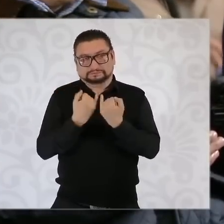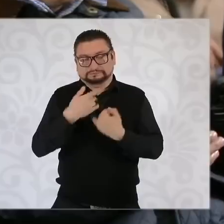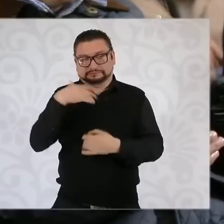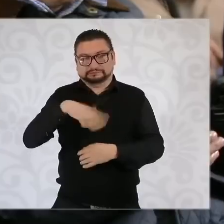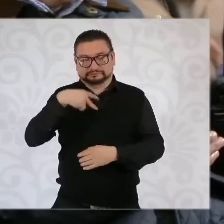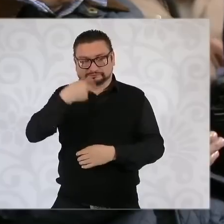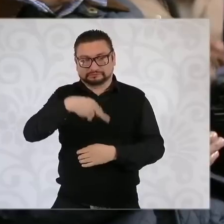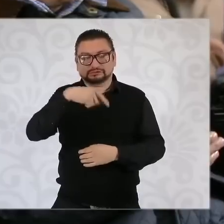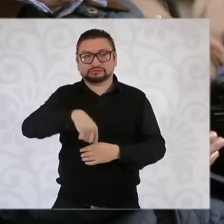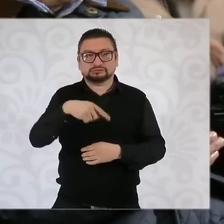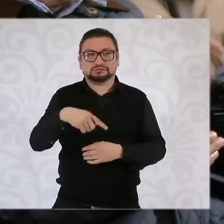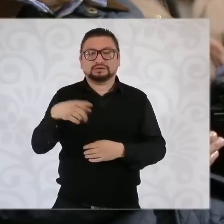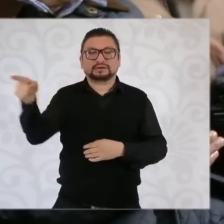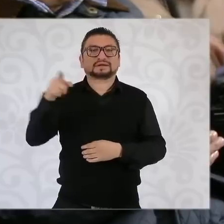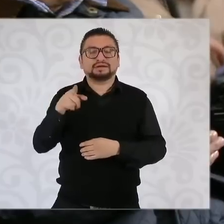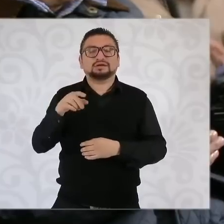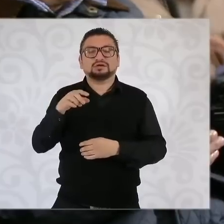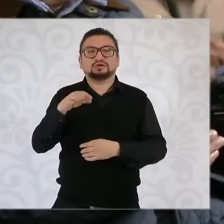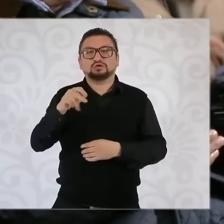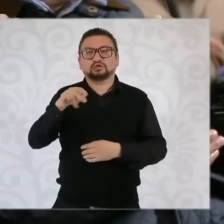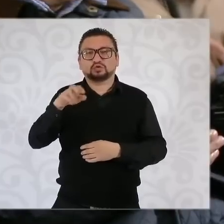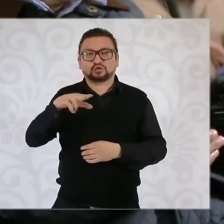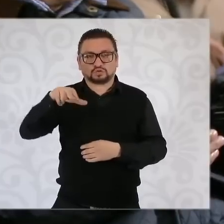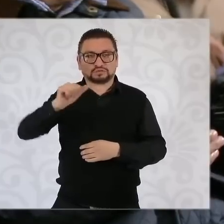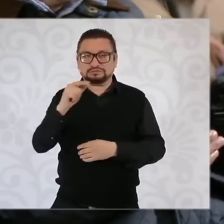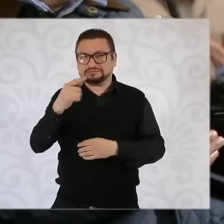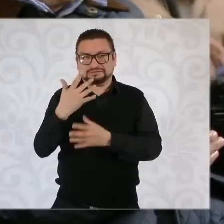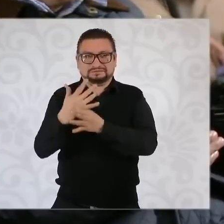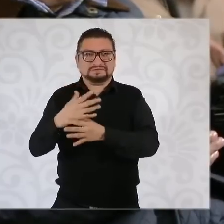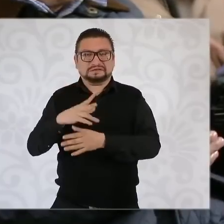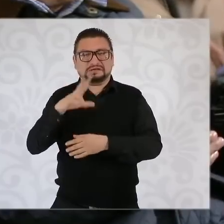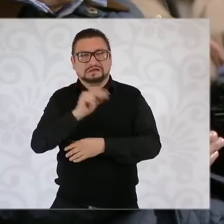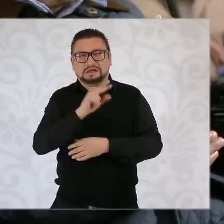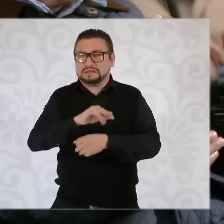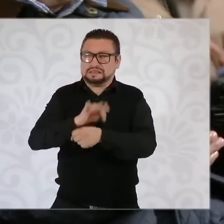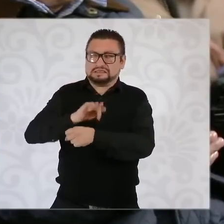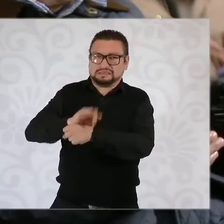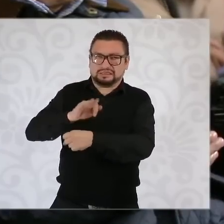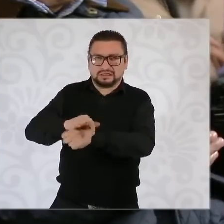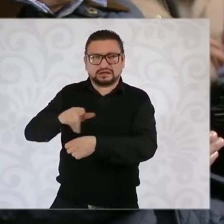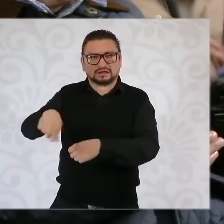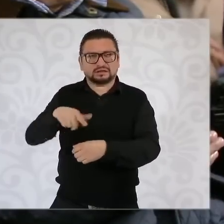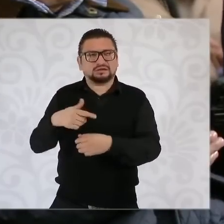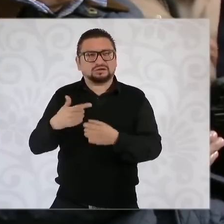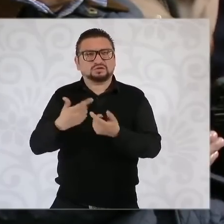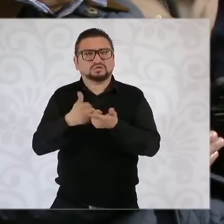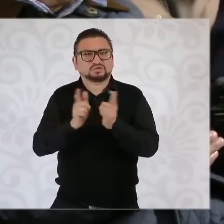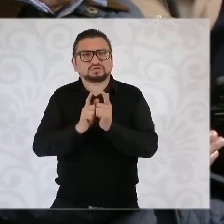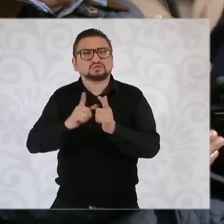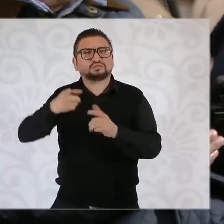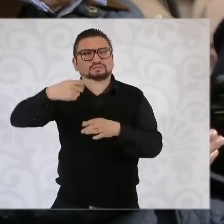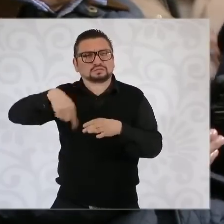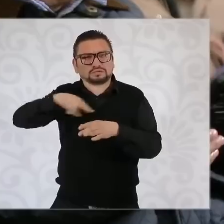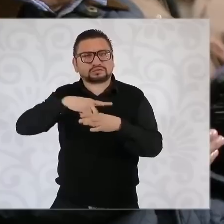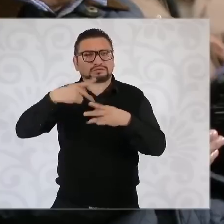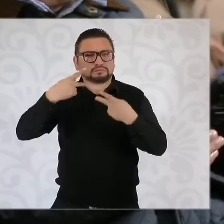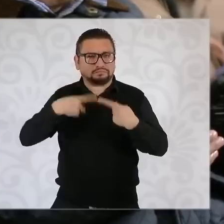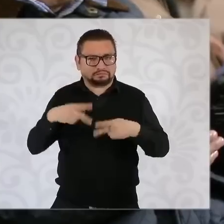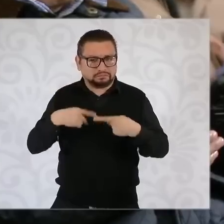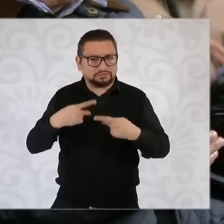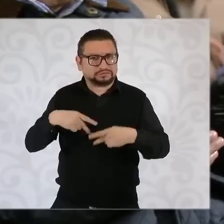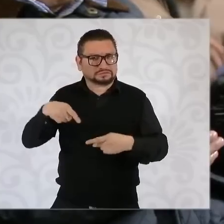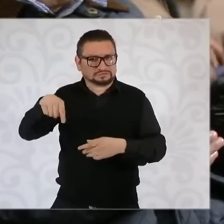Gerardo Fernández noña está dedicado a defender a gente pues entreguista como son los diputados